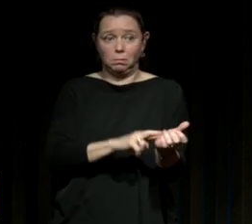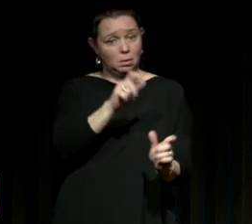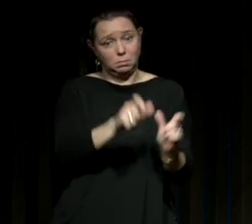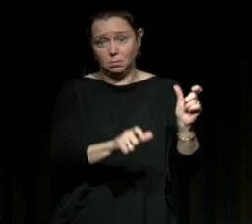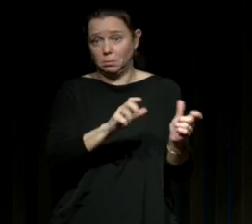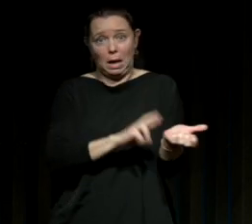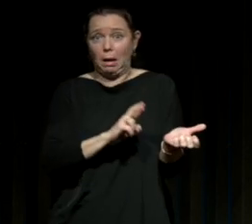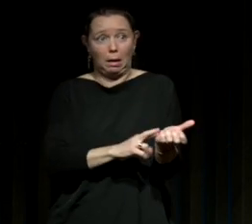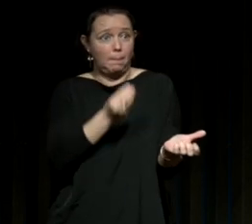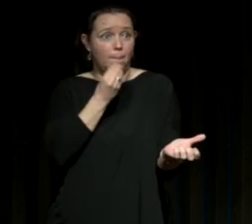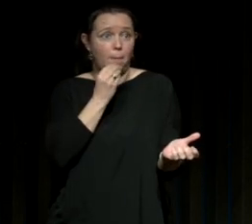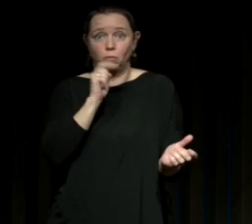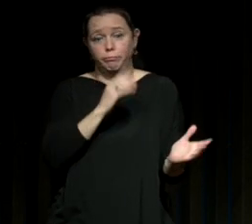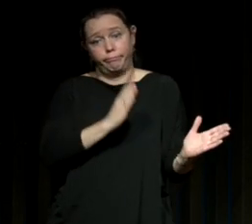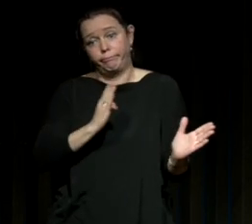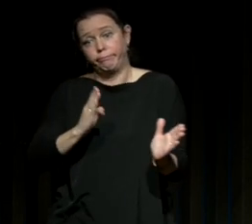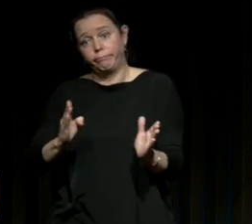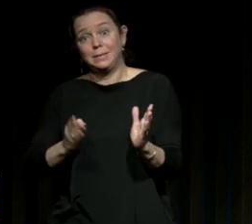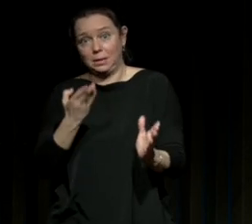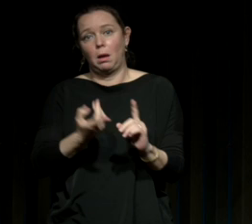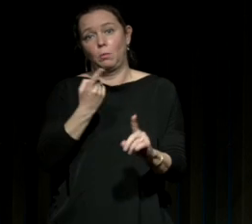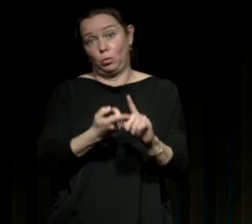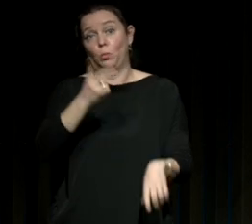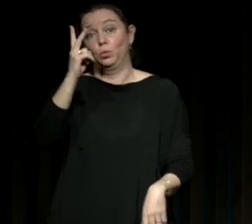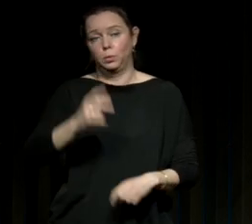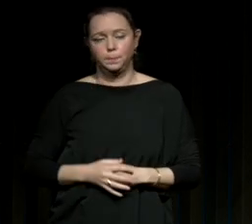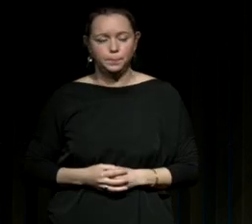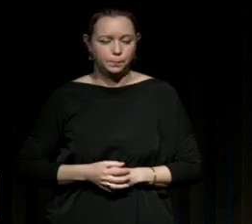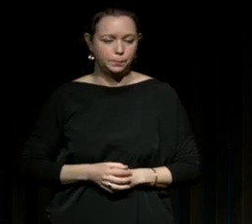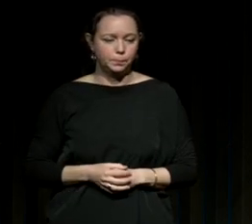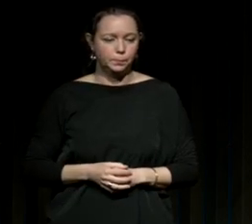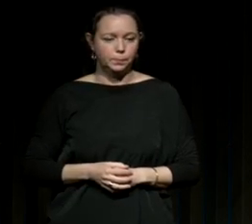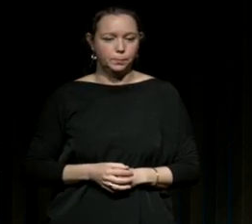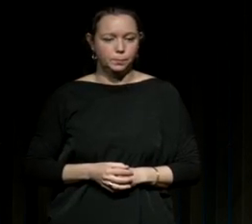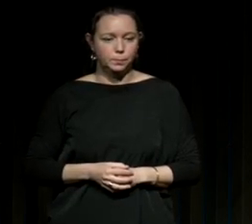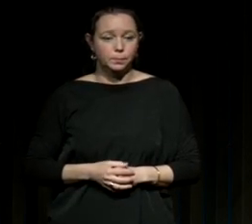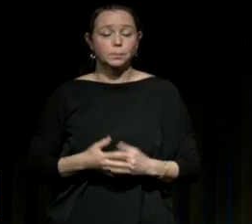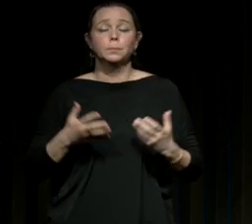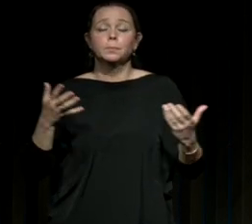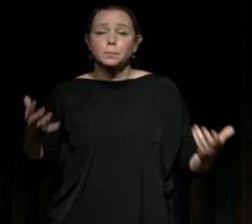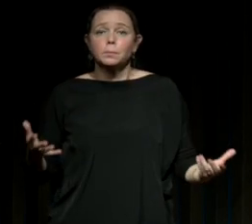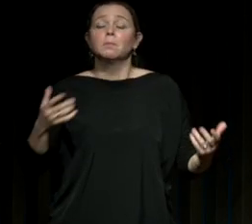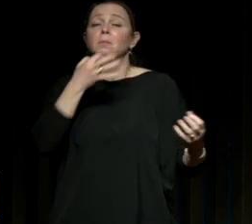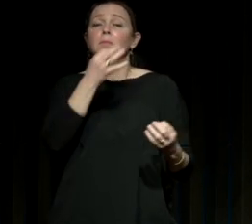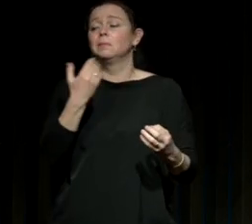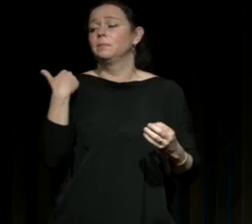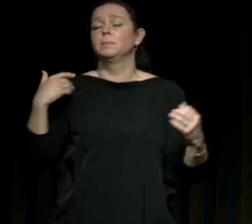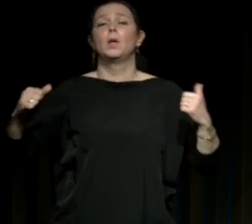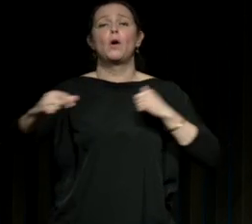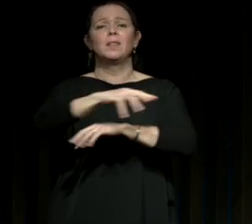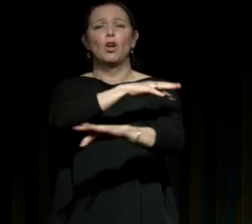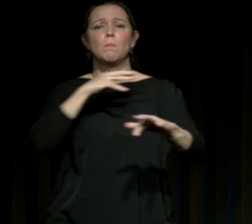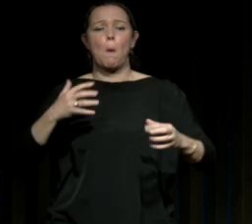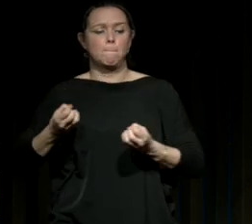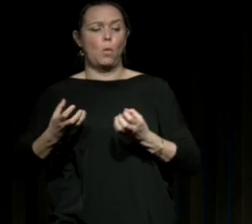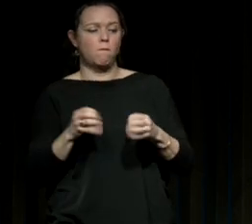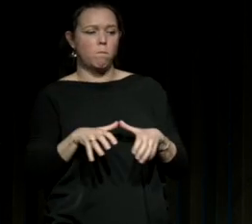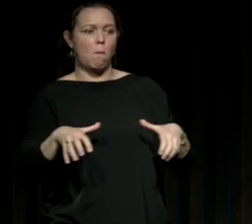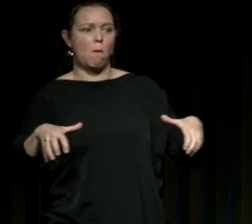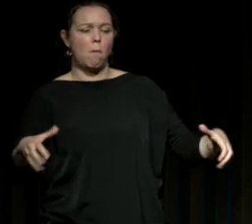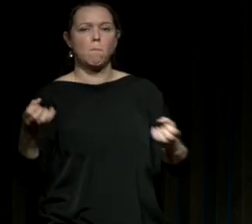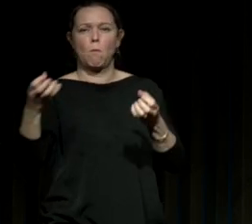on vit dans un environnement obésogène et nous étions il ya de nombreuses années des